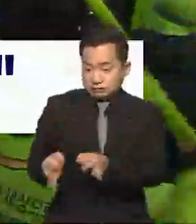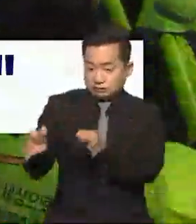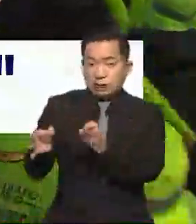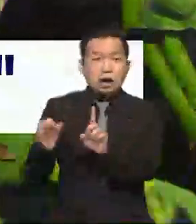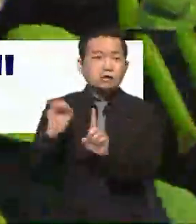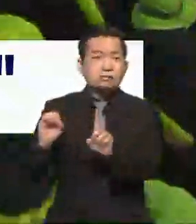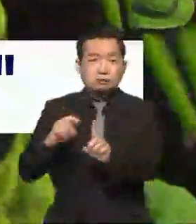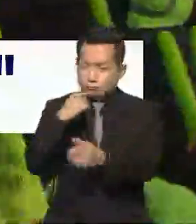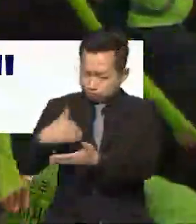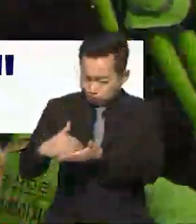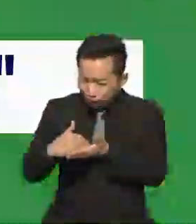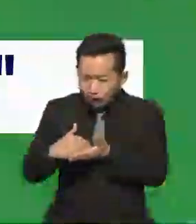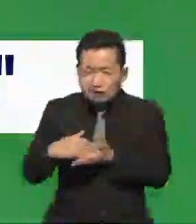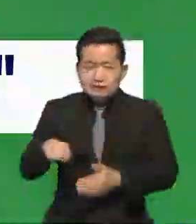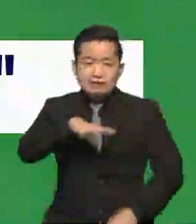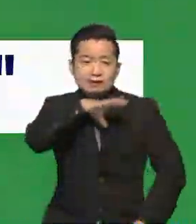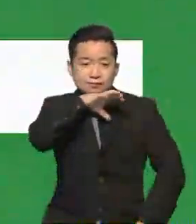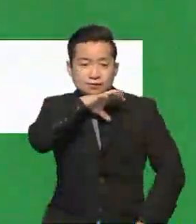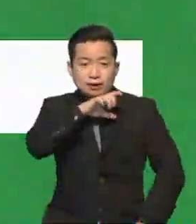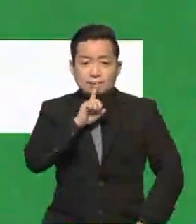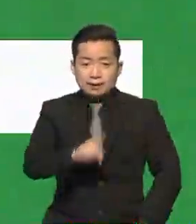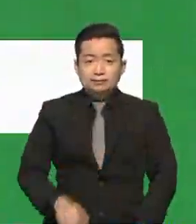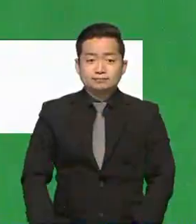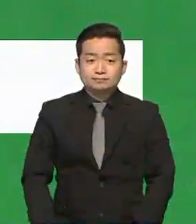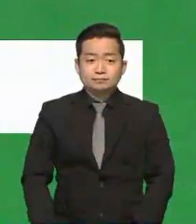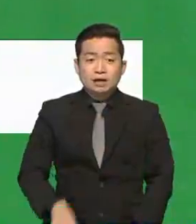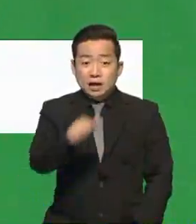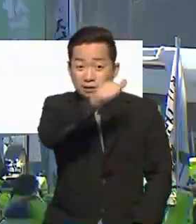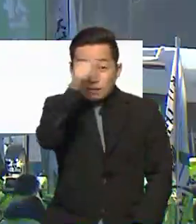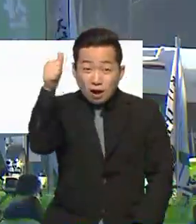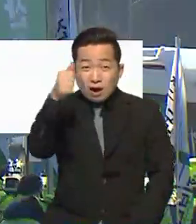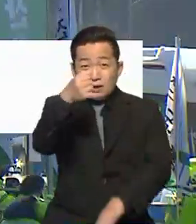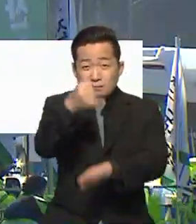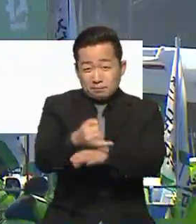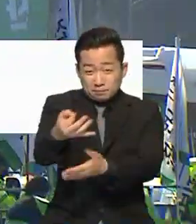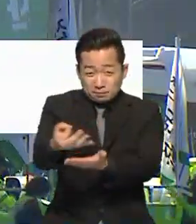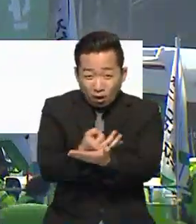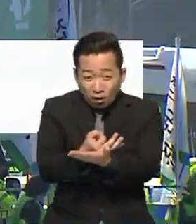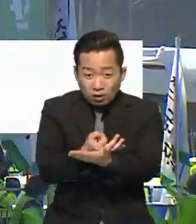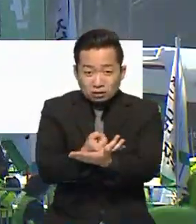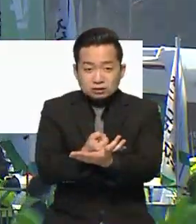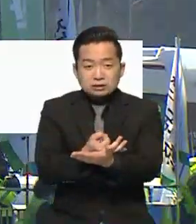제시했다고 비판했습니다.